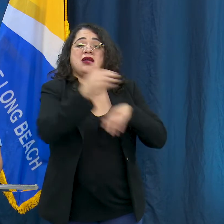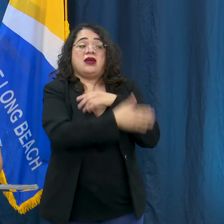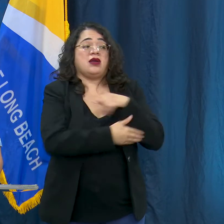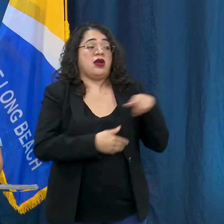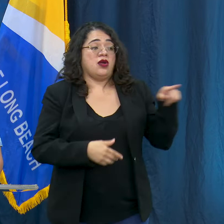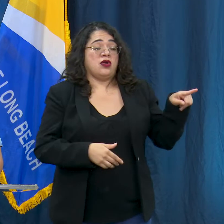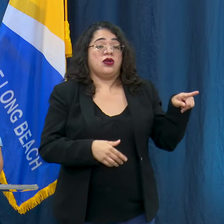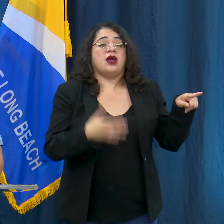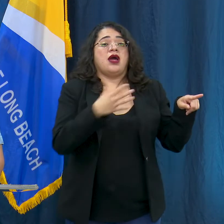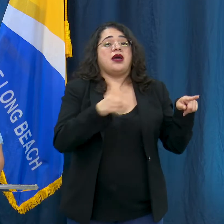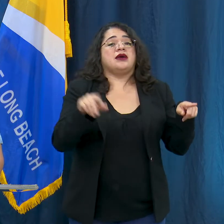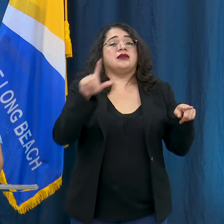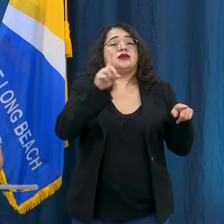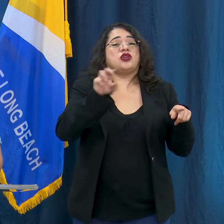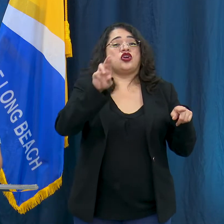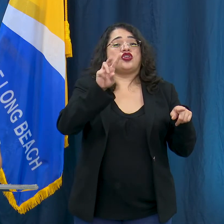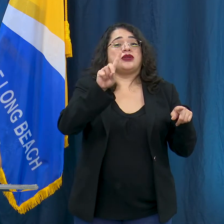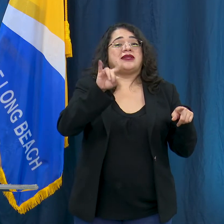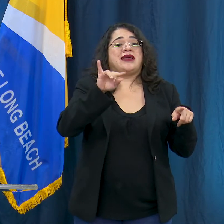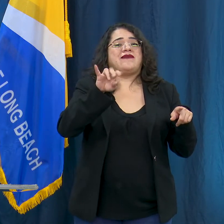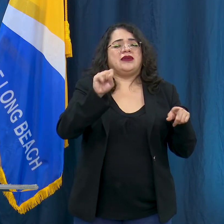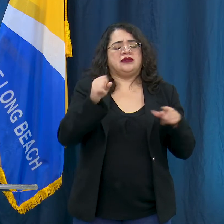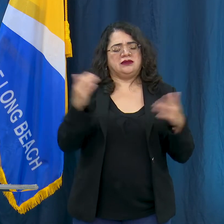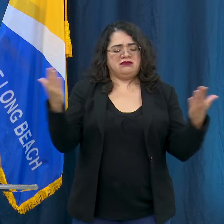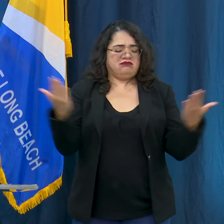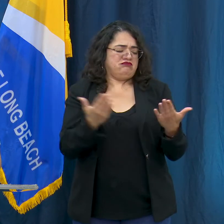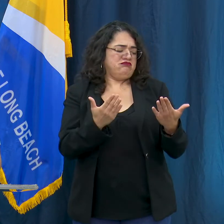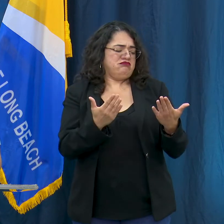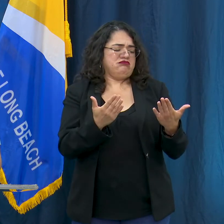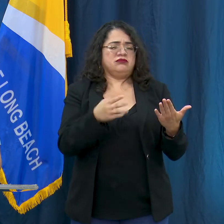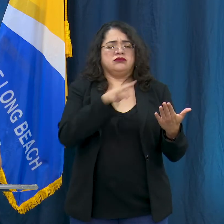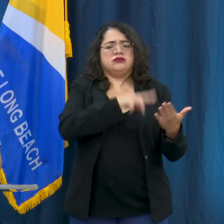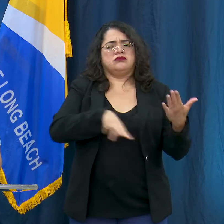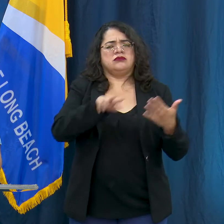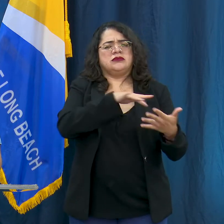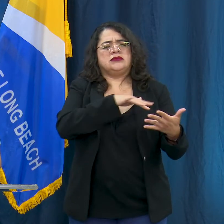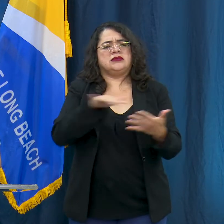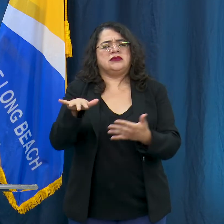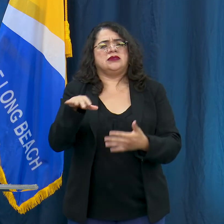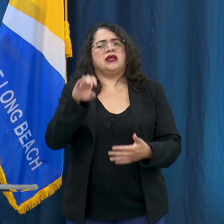doctora davis RS abidos los datos epidemiologic O's locales yawn determine